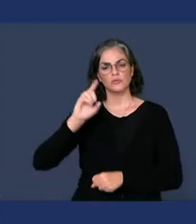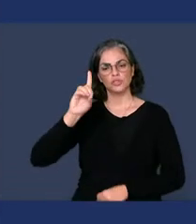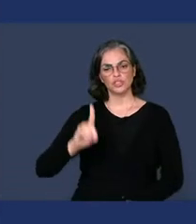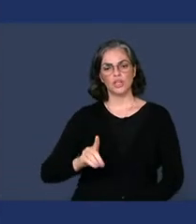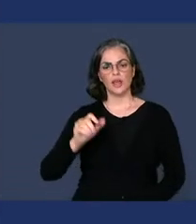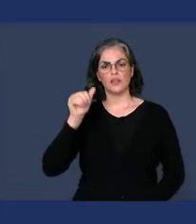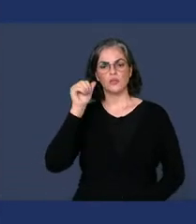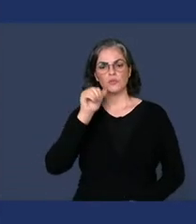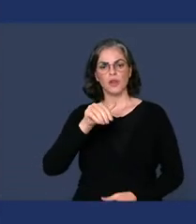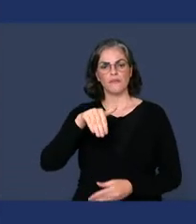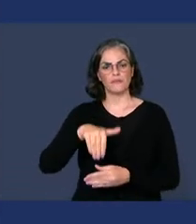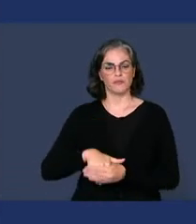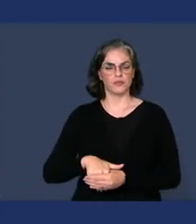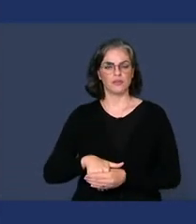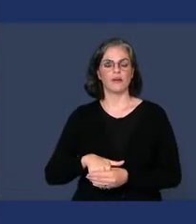SÃO COMEMORADOS 90 ANOS DA CONQUISTA DO DIREITO AO VOTO